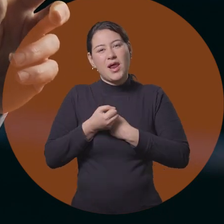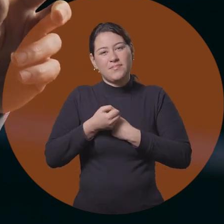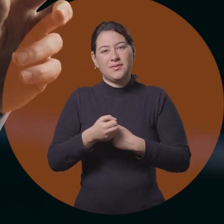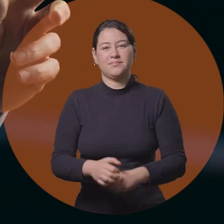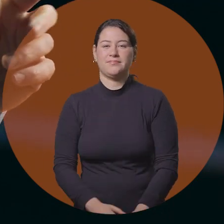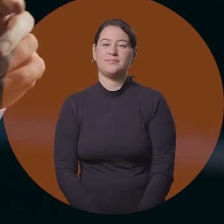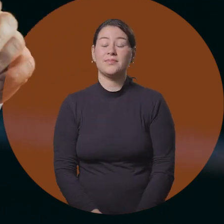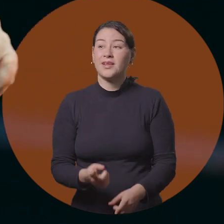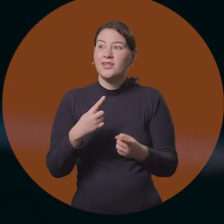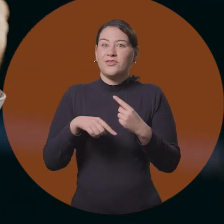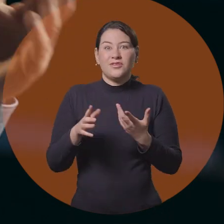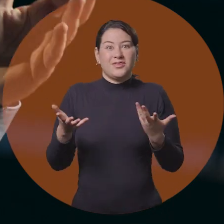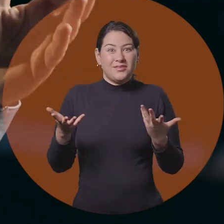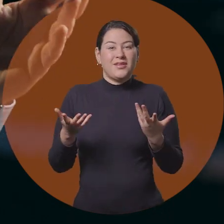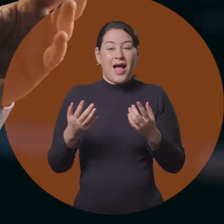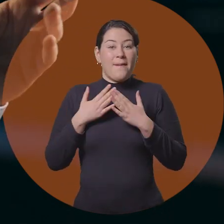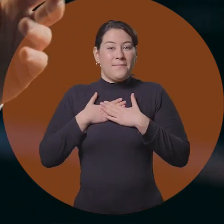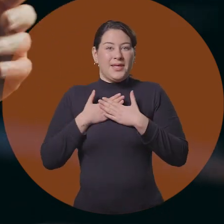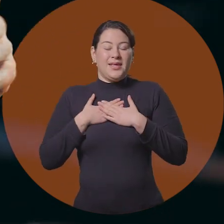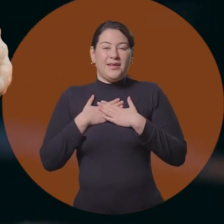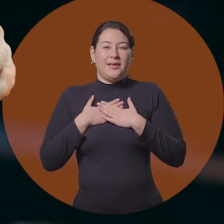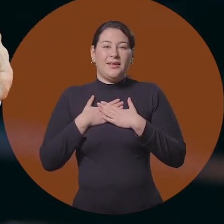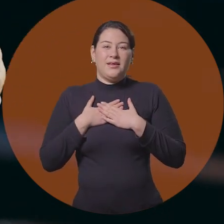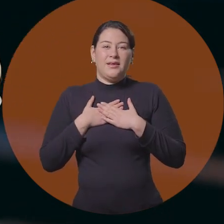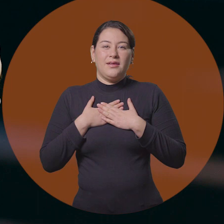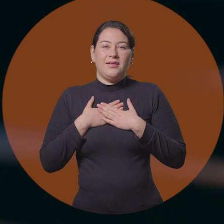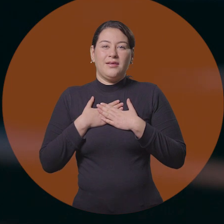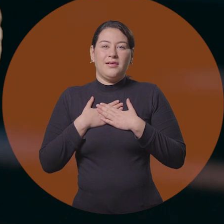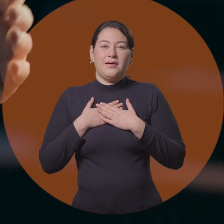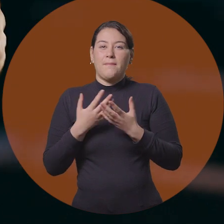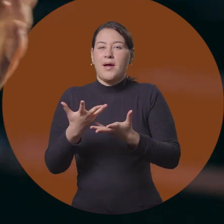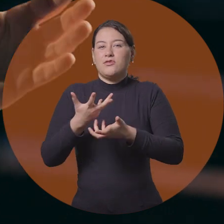Entonces, esas cosas a mí me ayudaron a cambiar.